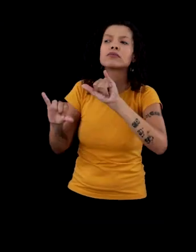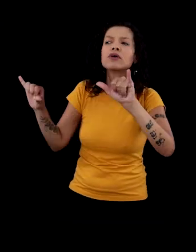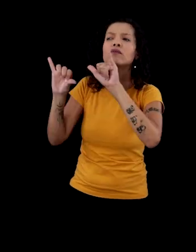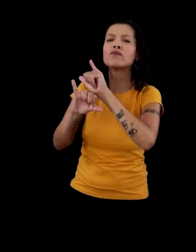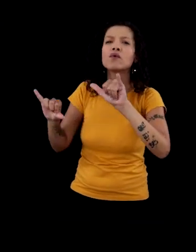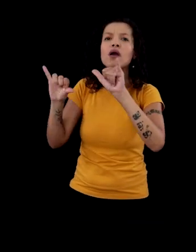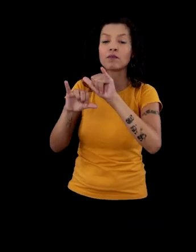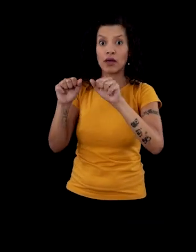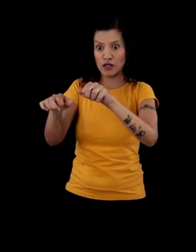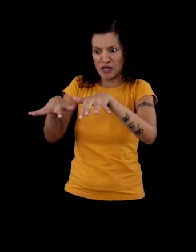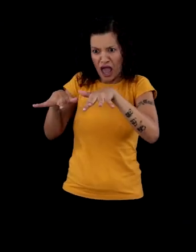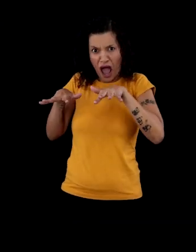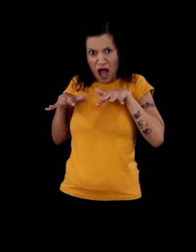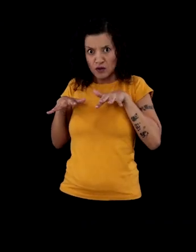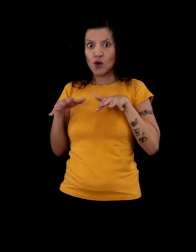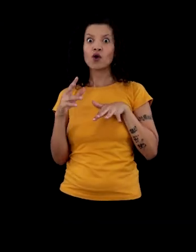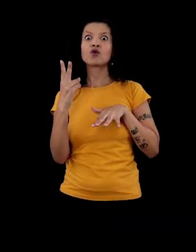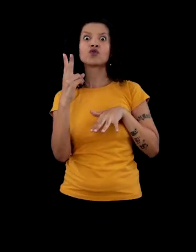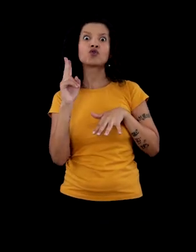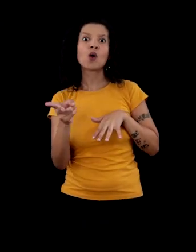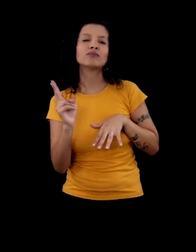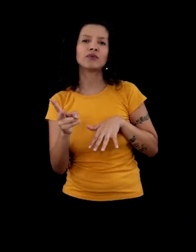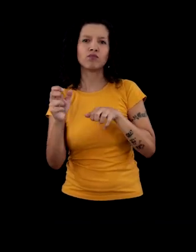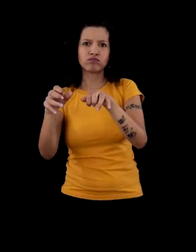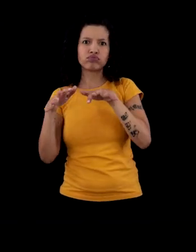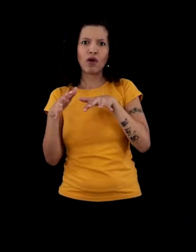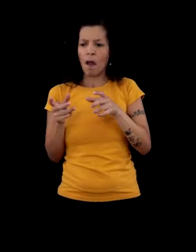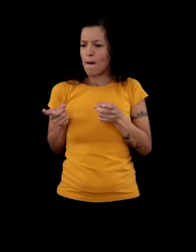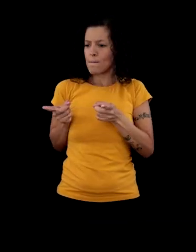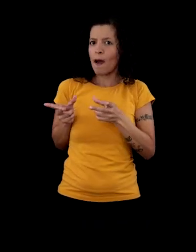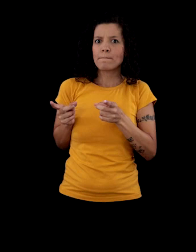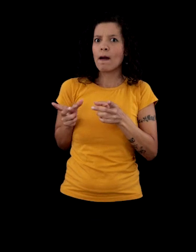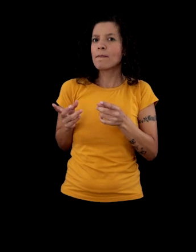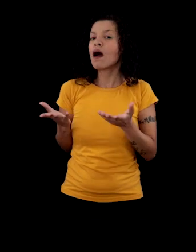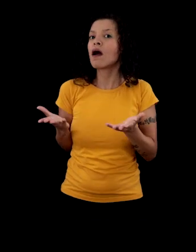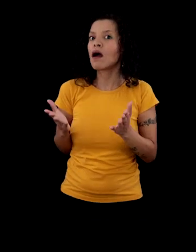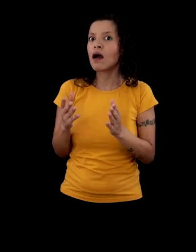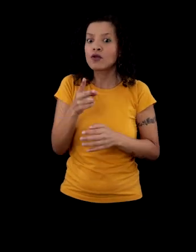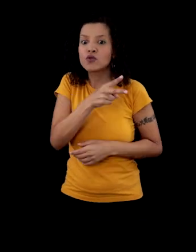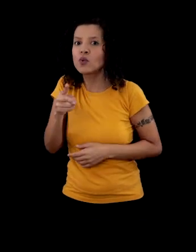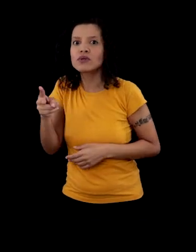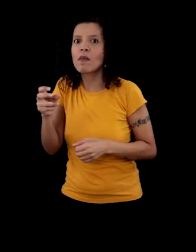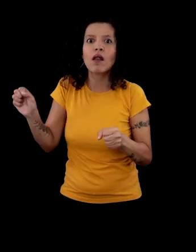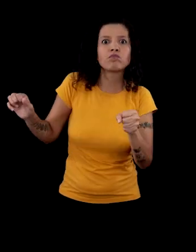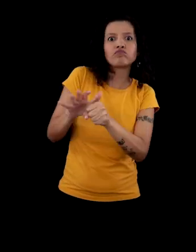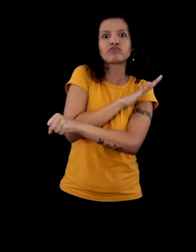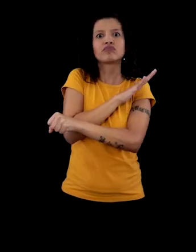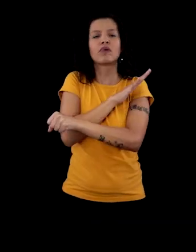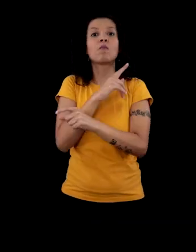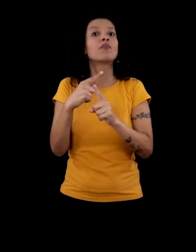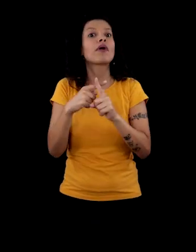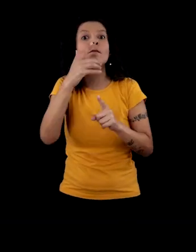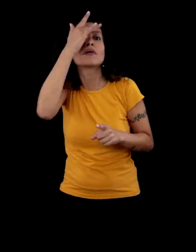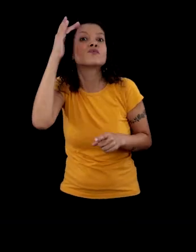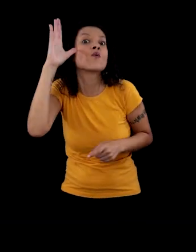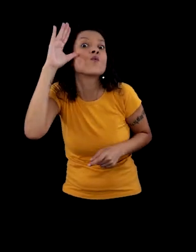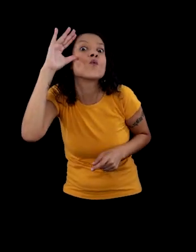Era um teatro grande, dois mil lugares e em duas semanas venderam todos os ingressos porque as pessoas ficaram muito curiosas